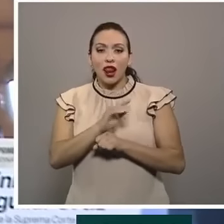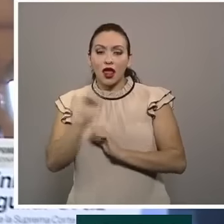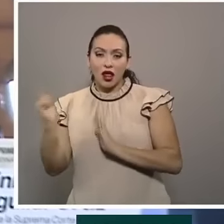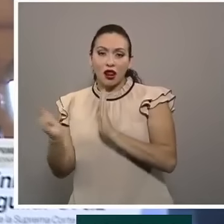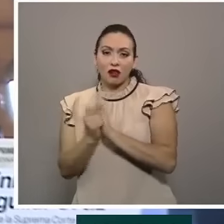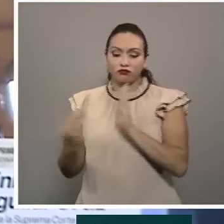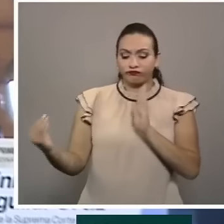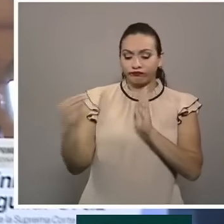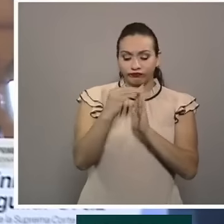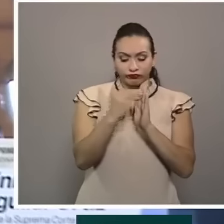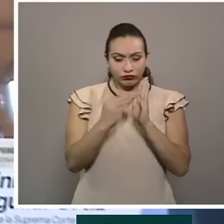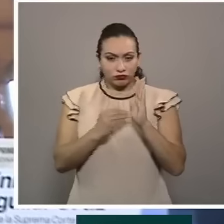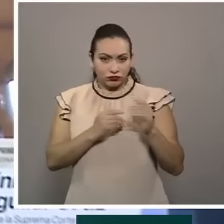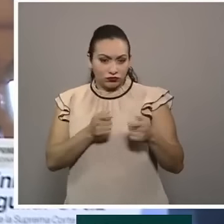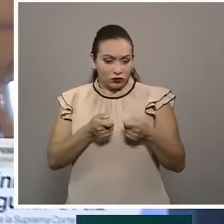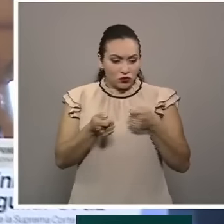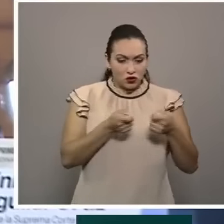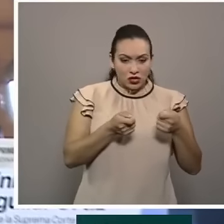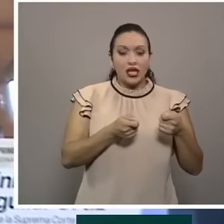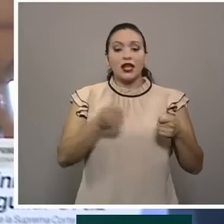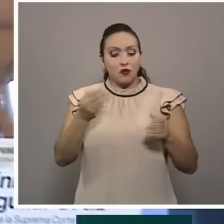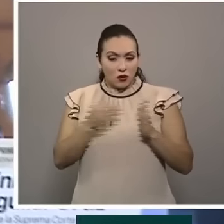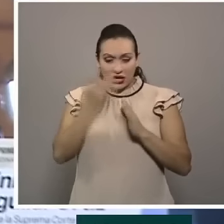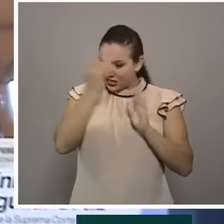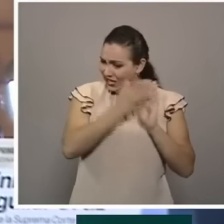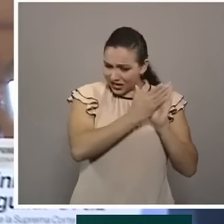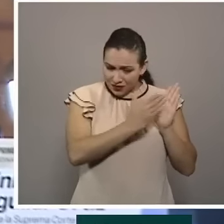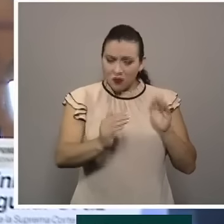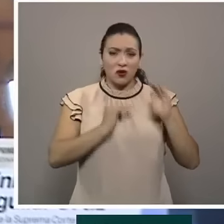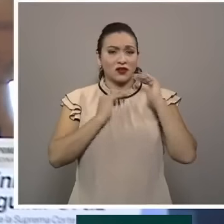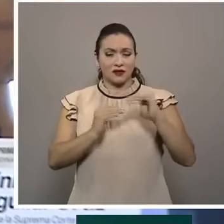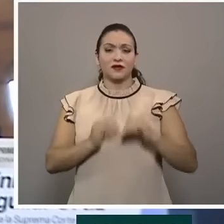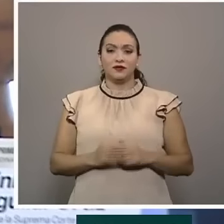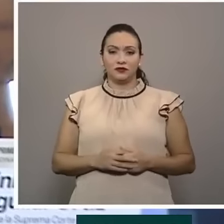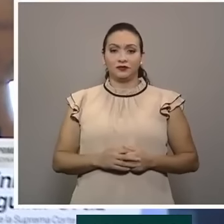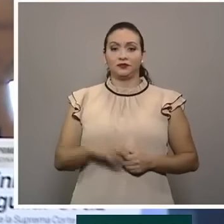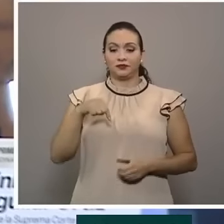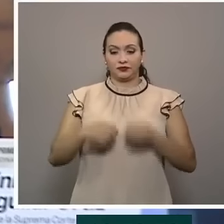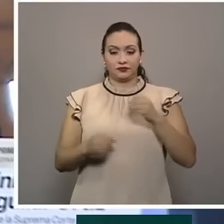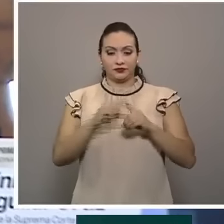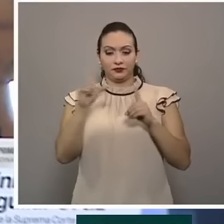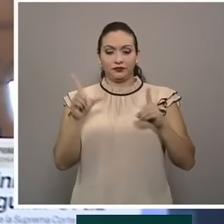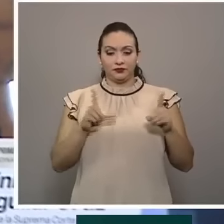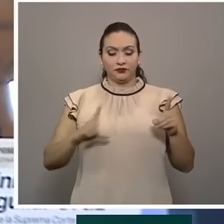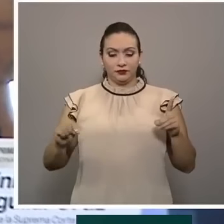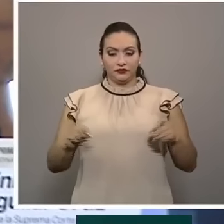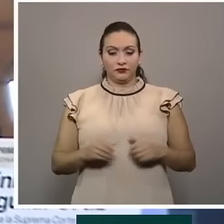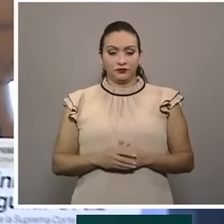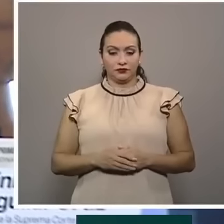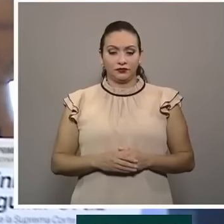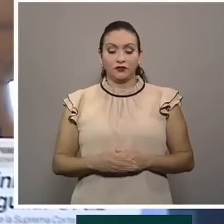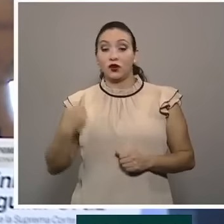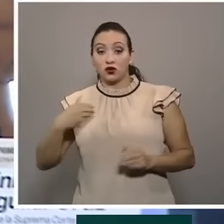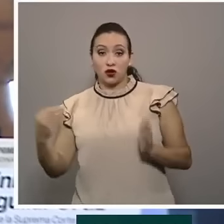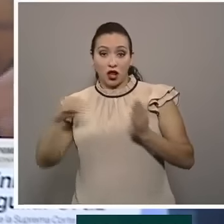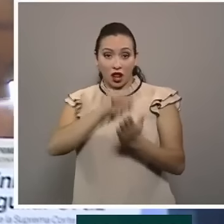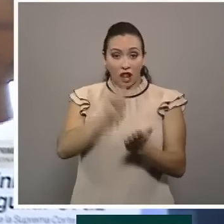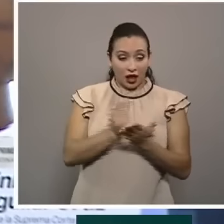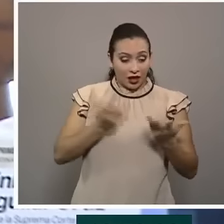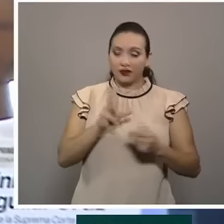con plazos definidos. Esta Corte no pretende legislar, pero sí impedir que las omisiones